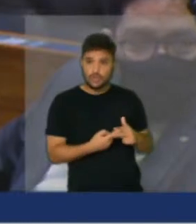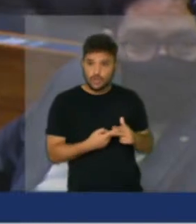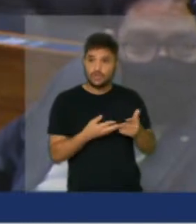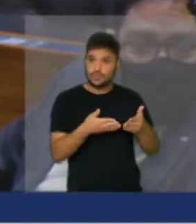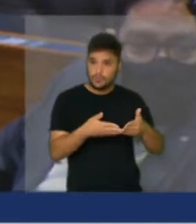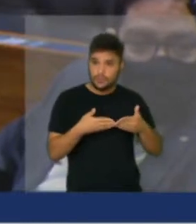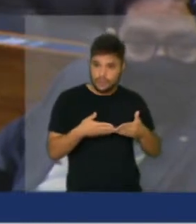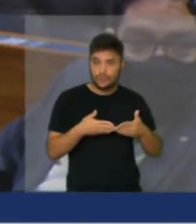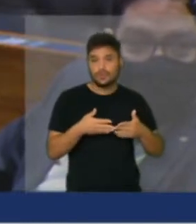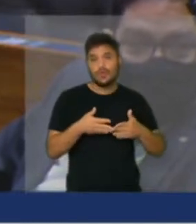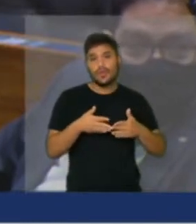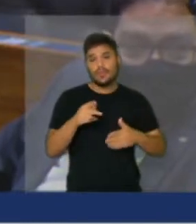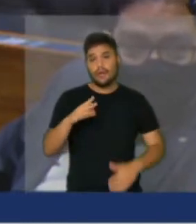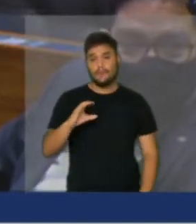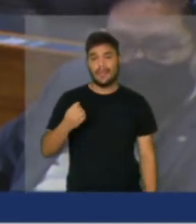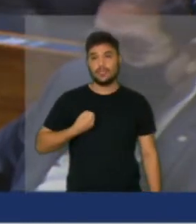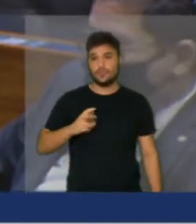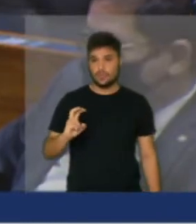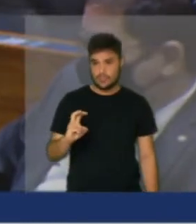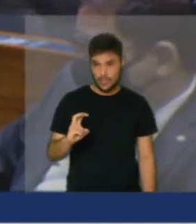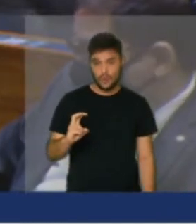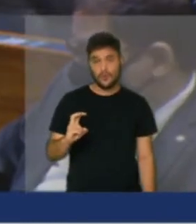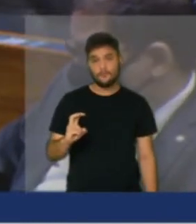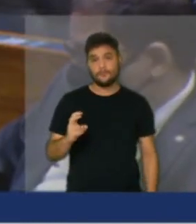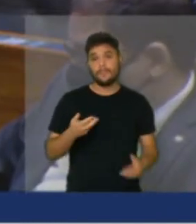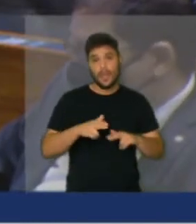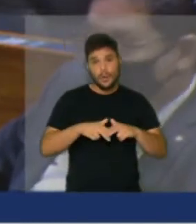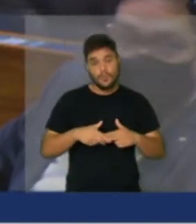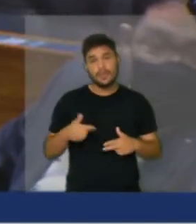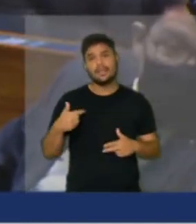NÓS SUSPENDEMOS A PEC 5 ESPERANDO O POSICIONAMENTO DO DEPUTADO PAULO MAGALHÃES QUE É O RELATOR. O DEPUTADO PAULO